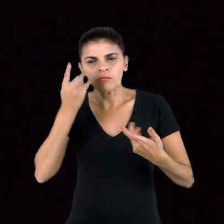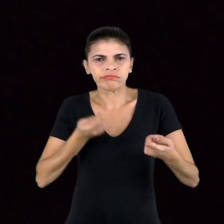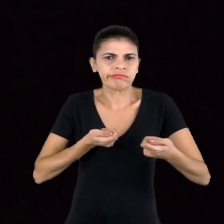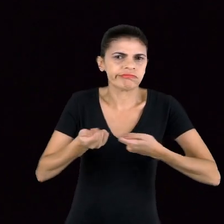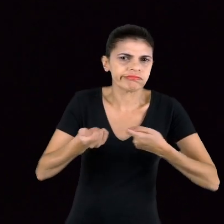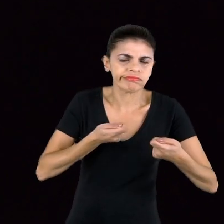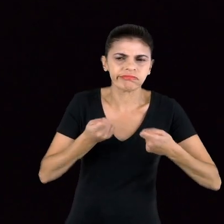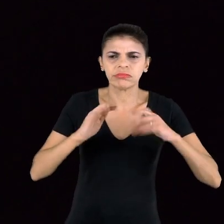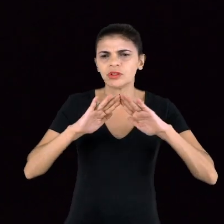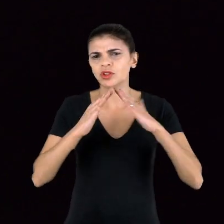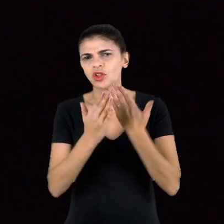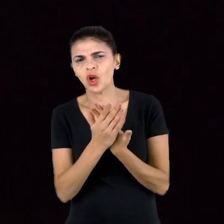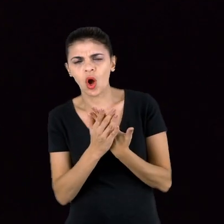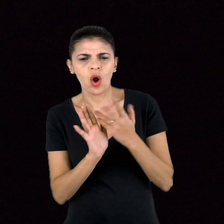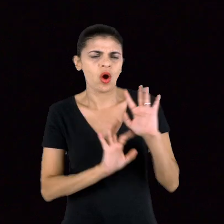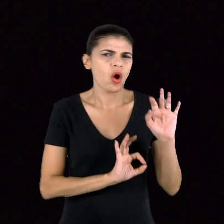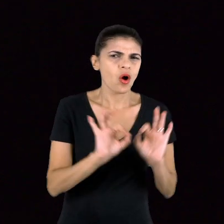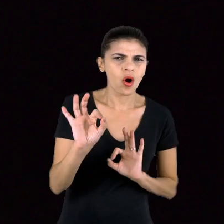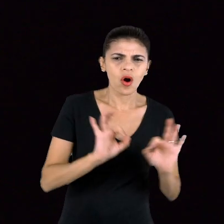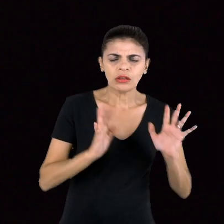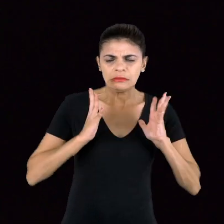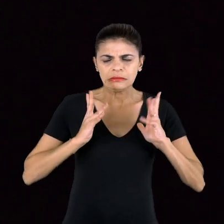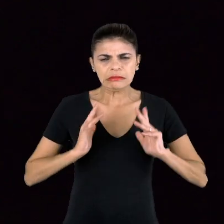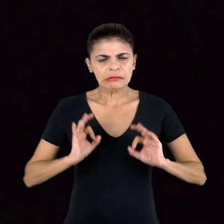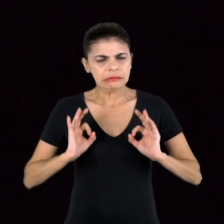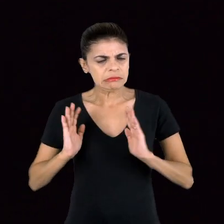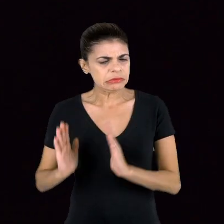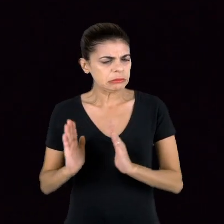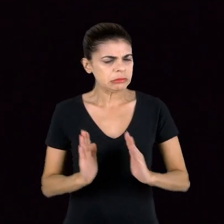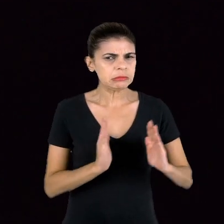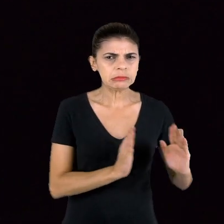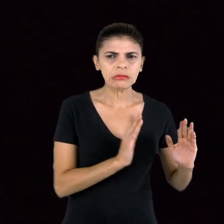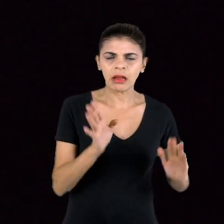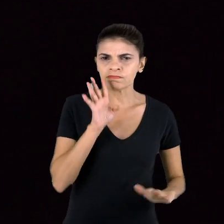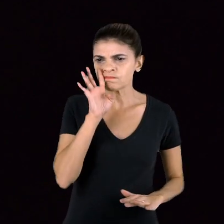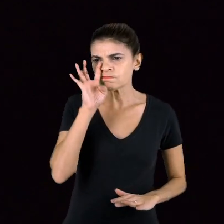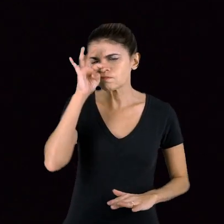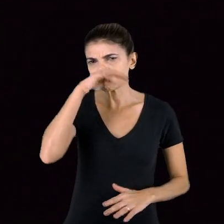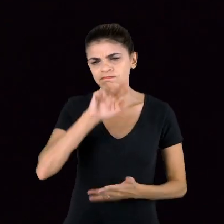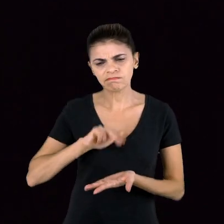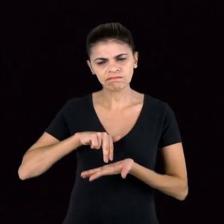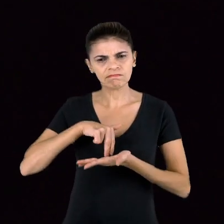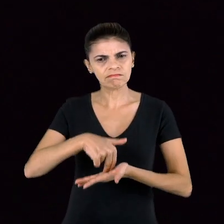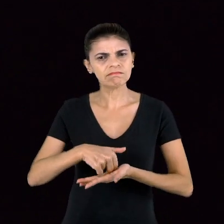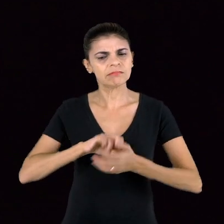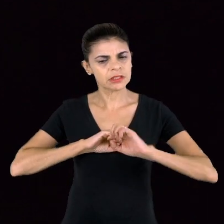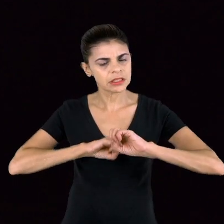A organização que a minha mãe tinha e a perseverança, né? De passar por décadas